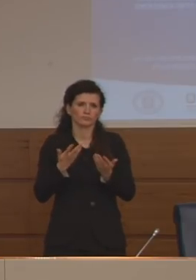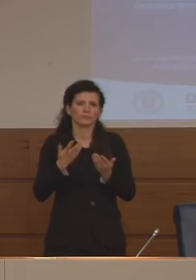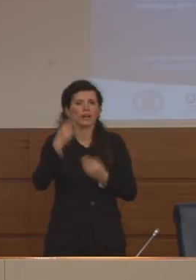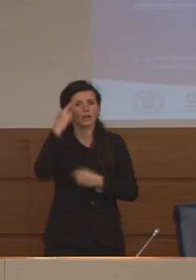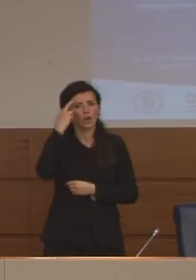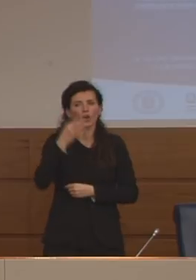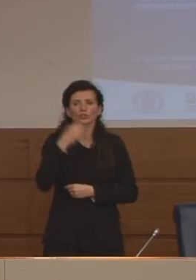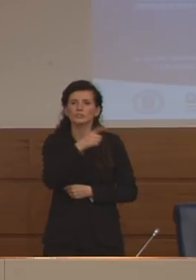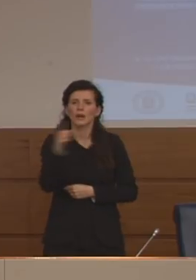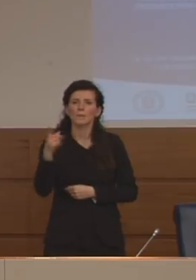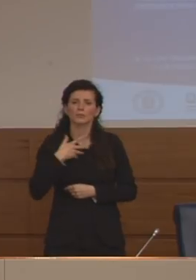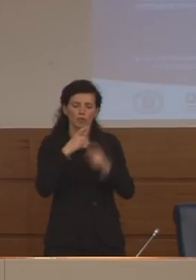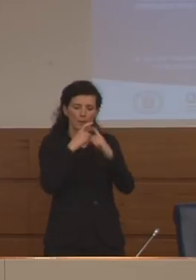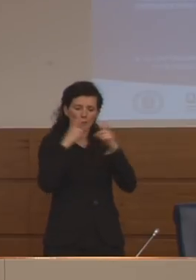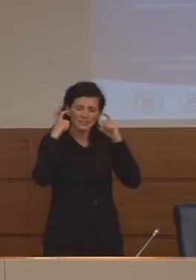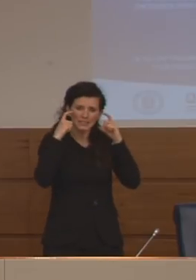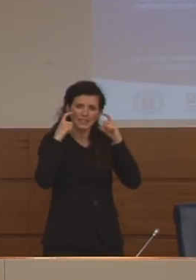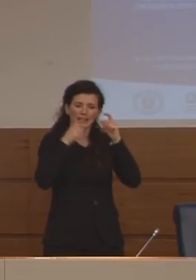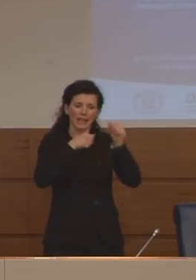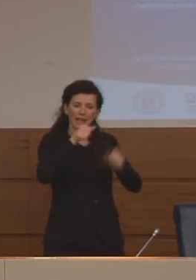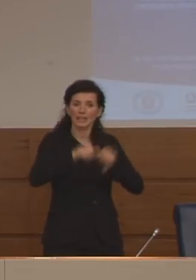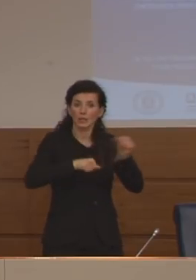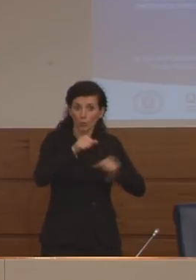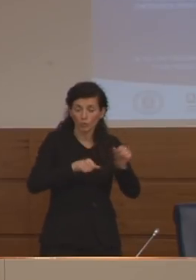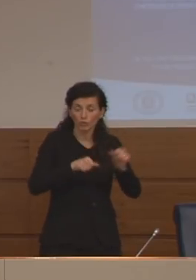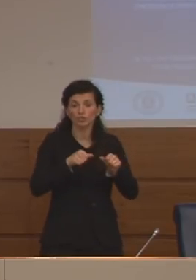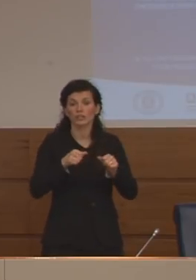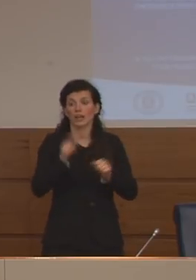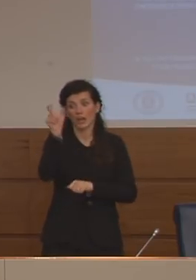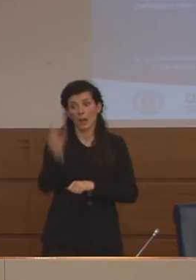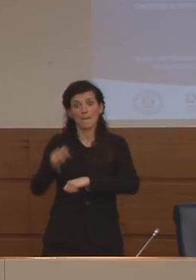del personale sanitario dalle caratteristiche molto specifiche,